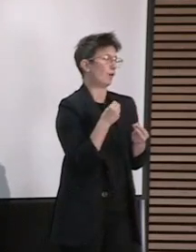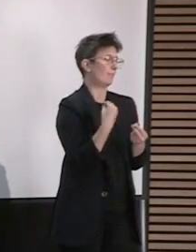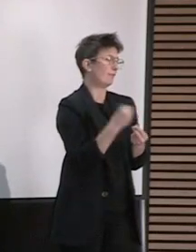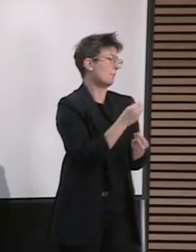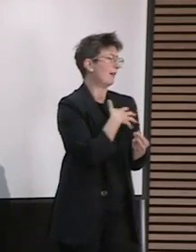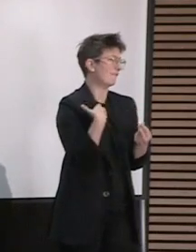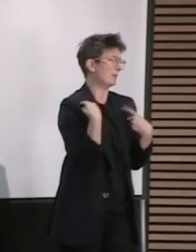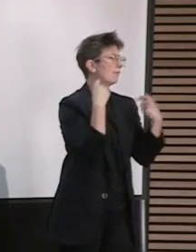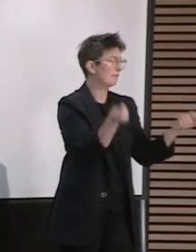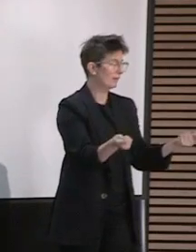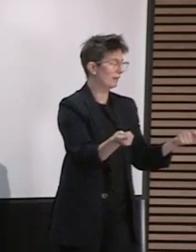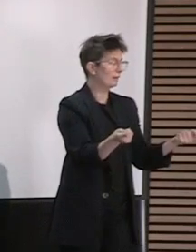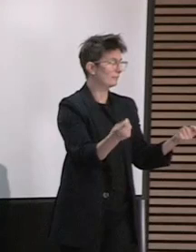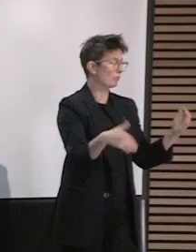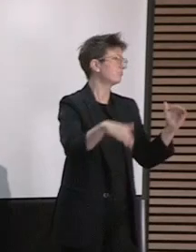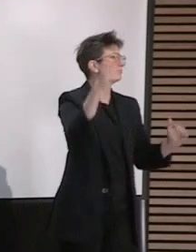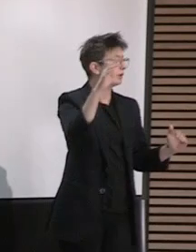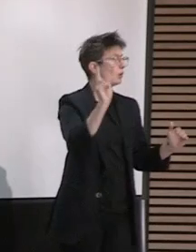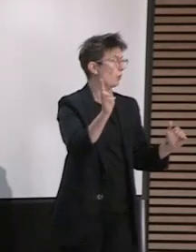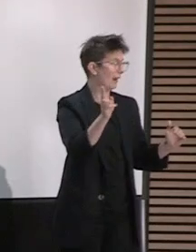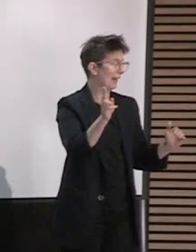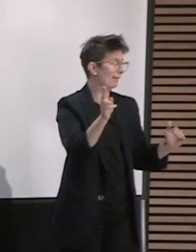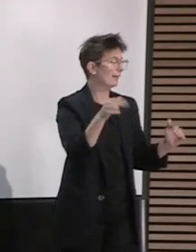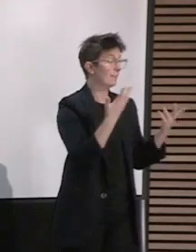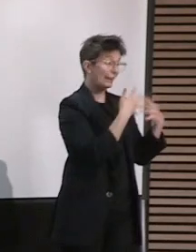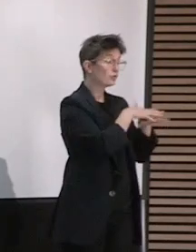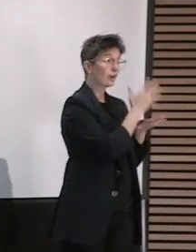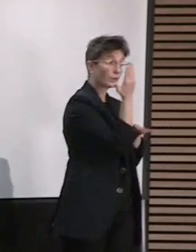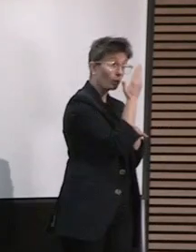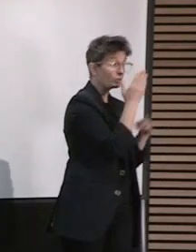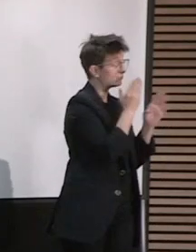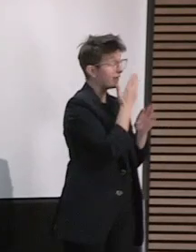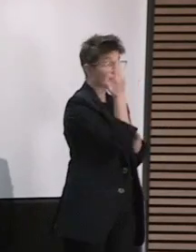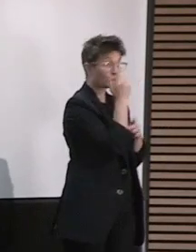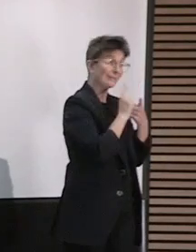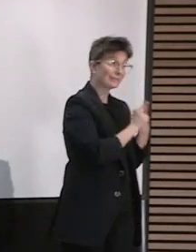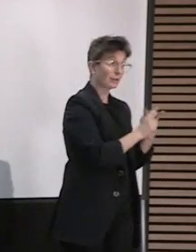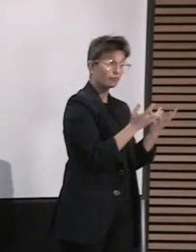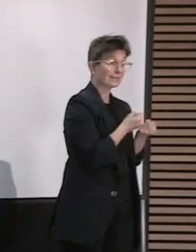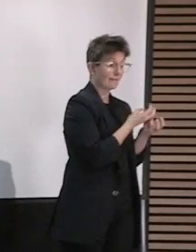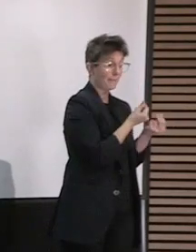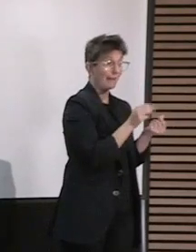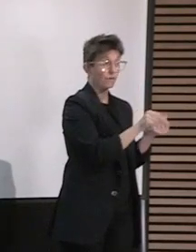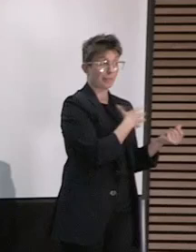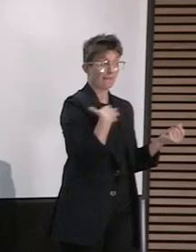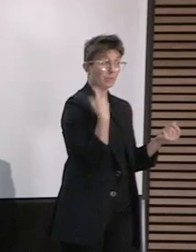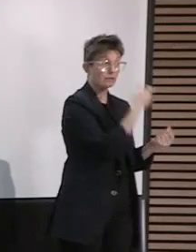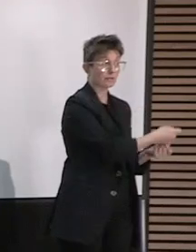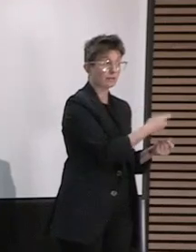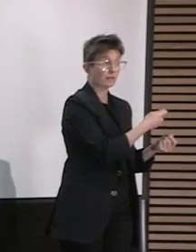kaupapa motuhake tera pea. Kaupapa here engari, koinei